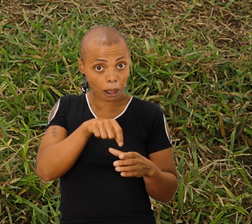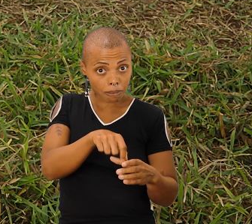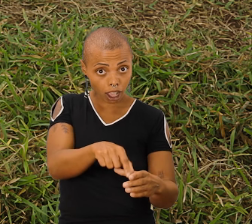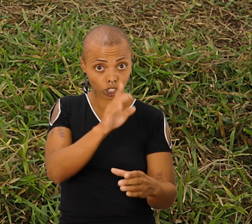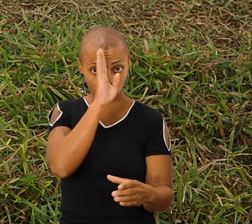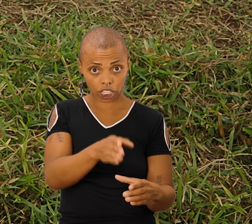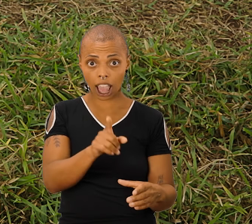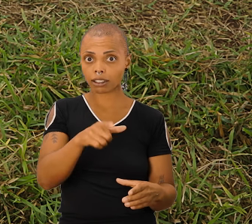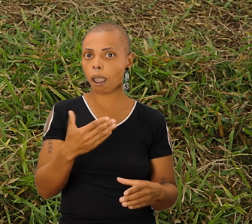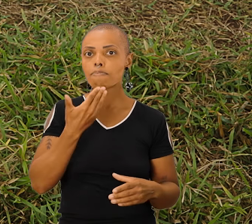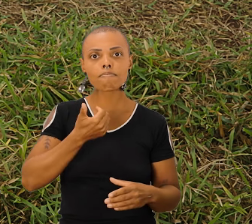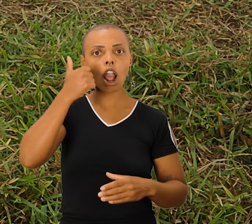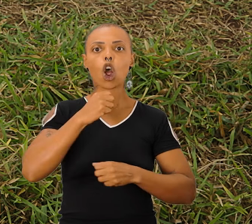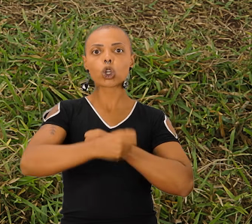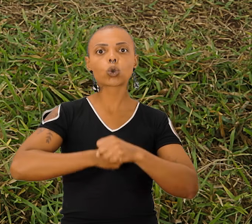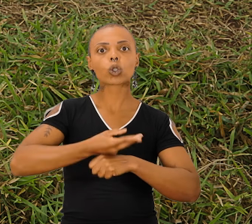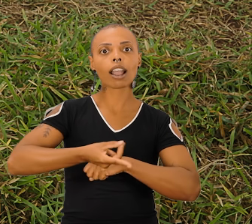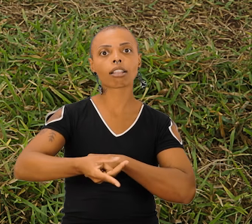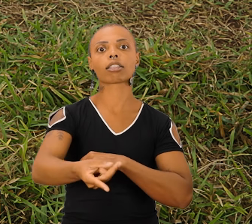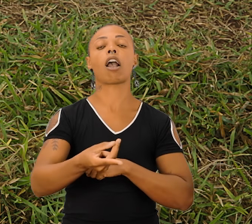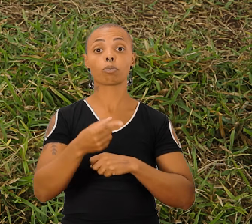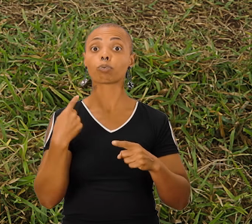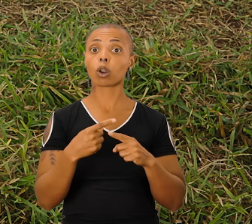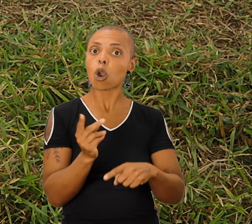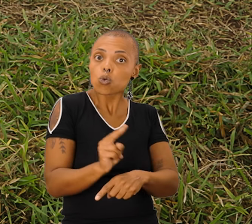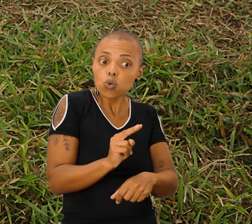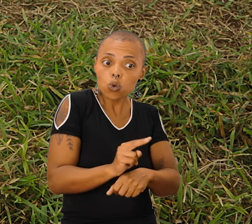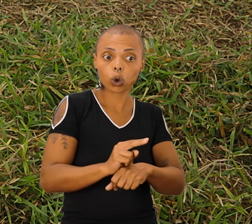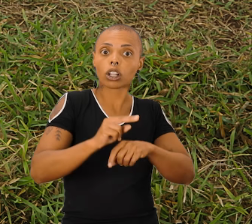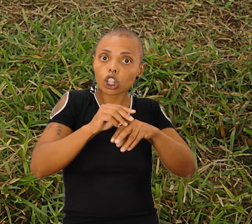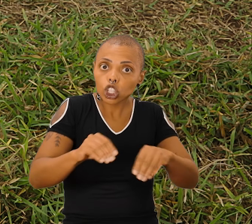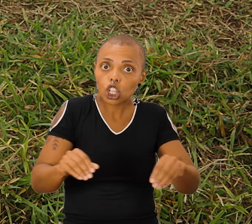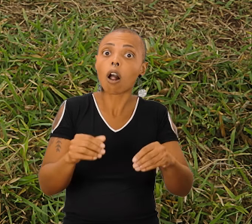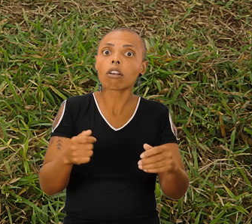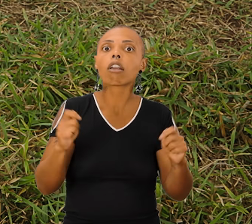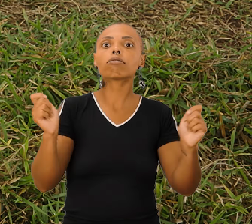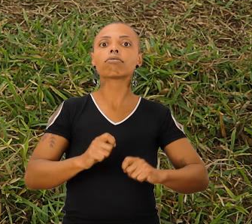É um sistema diferenciado de manejo do solo e fundamental para garantir as características físicas,